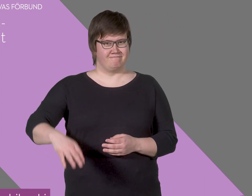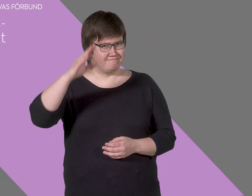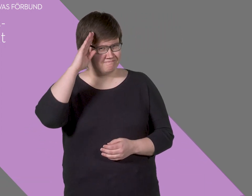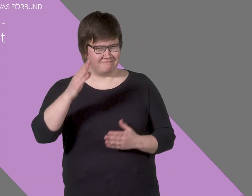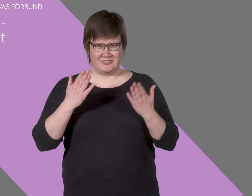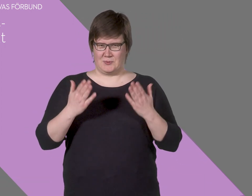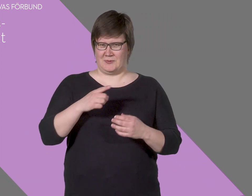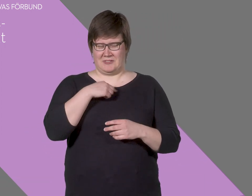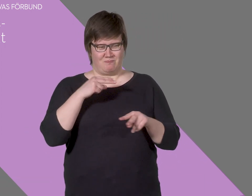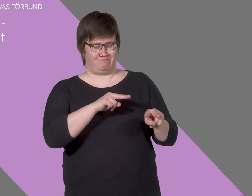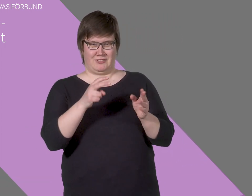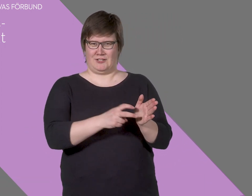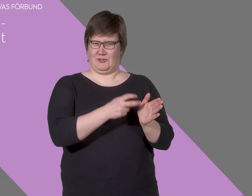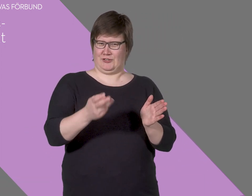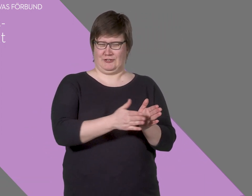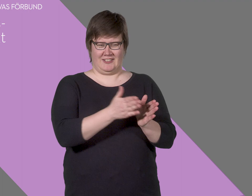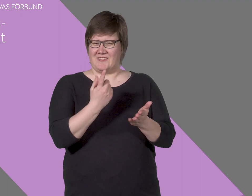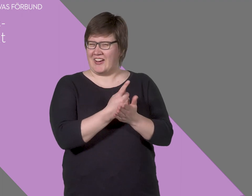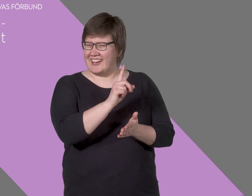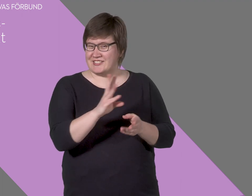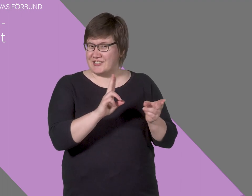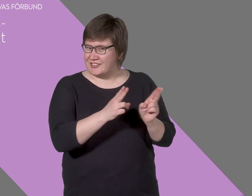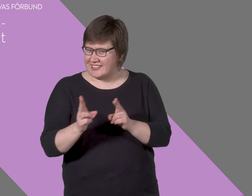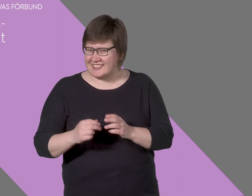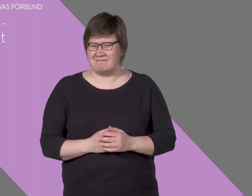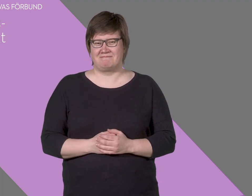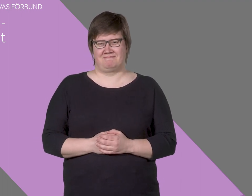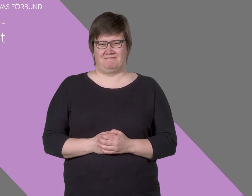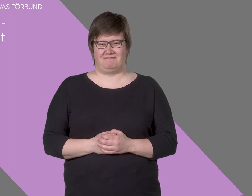Hej! Det är åter dags att ta en titt på veckans viktigaste nyheter.